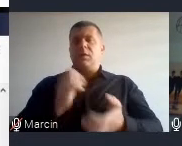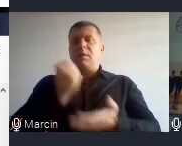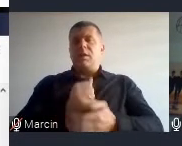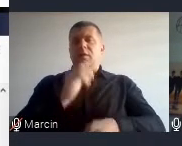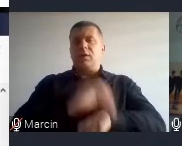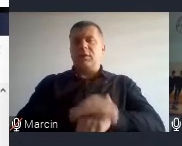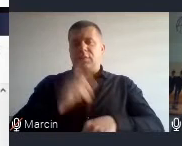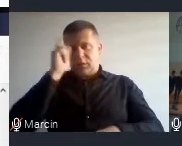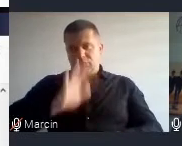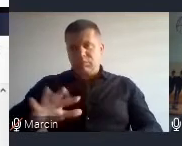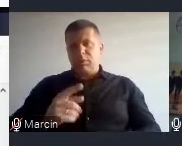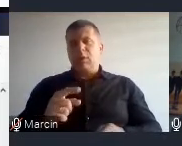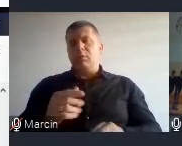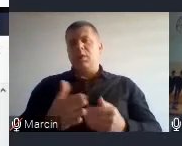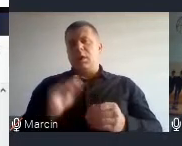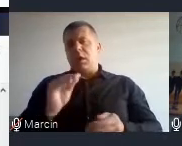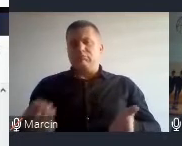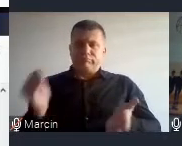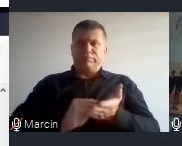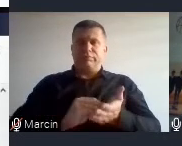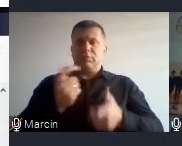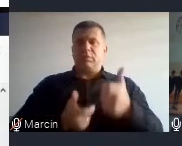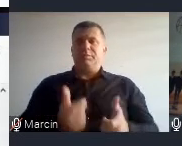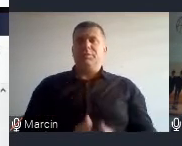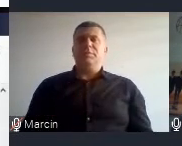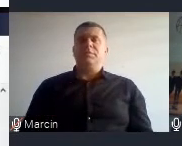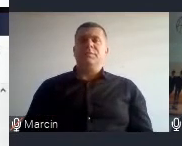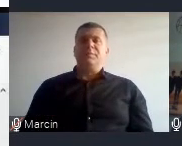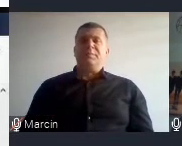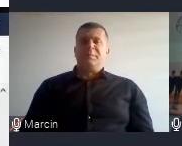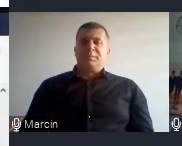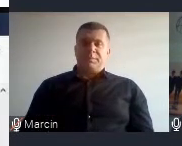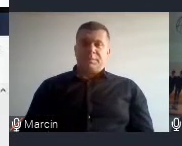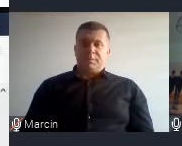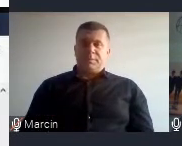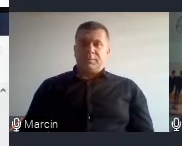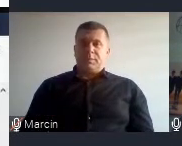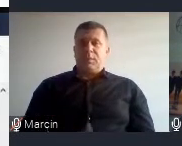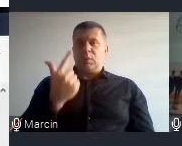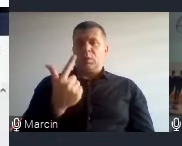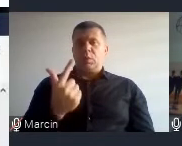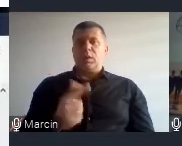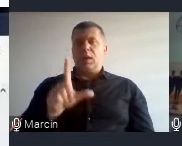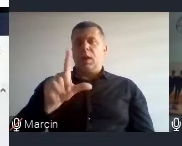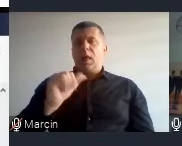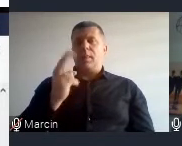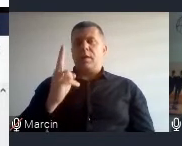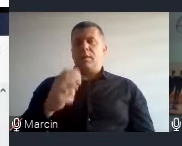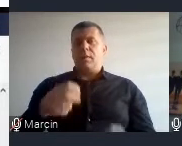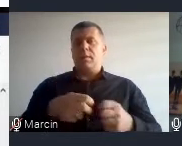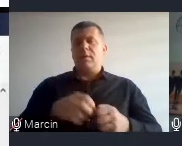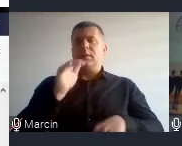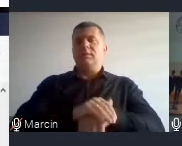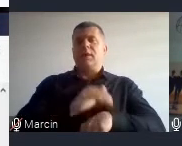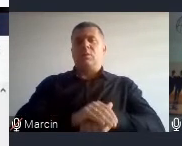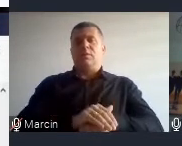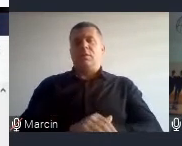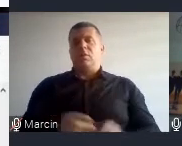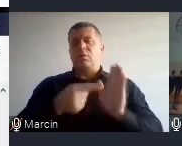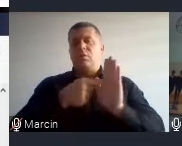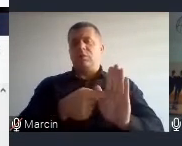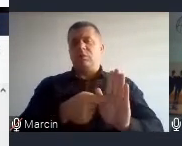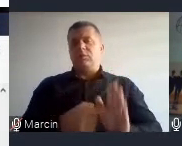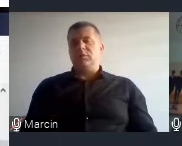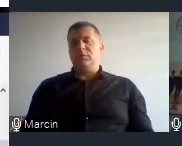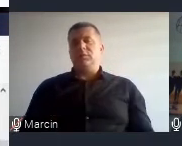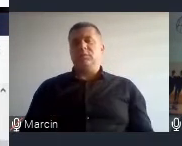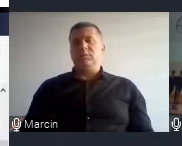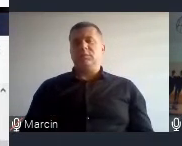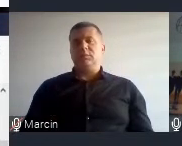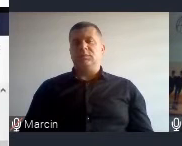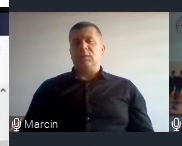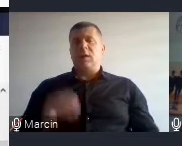i przy okazji wrzucam Państwu jeszcze drugi link dotyczący zamówień w projektach.